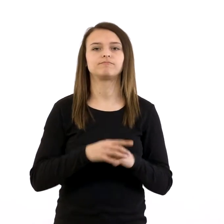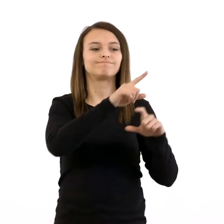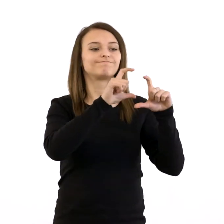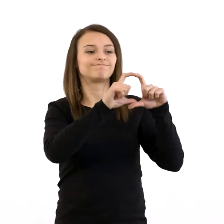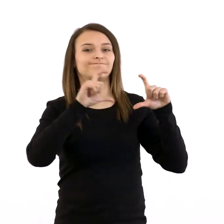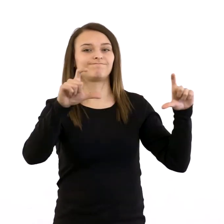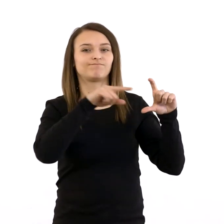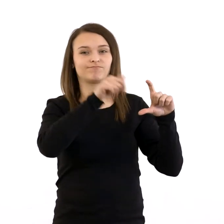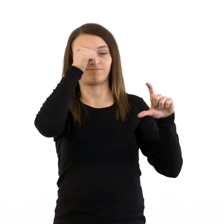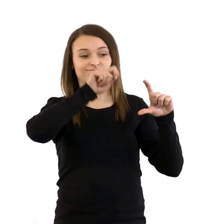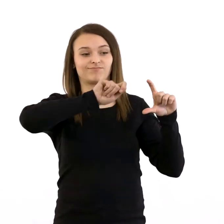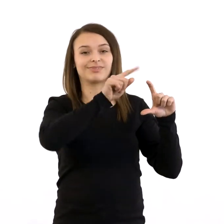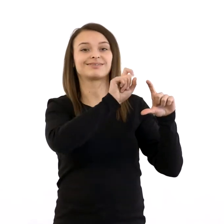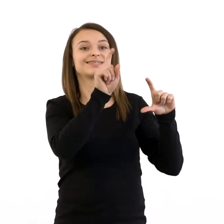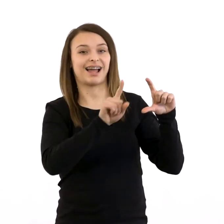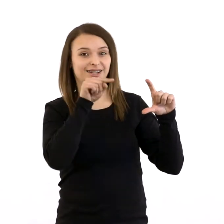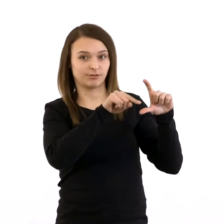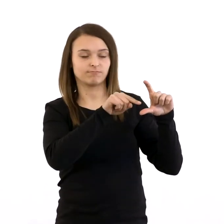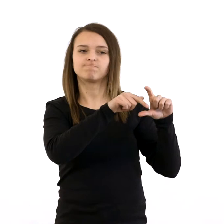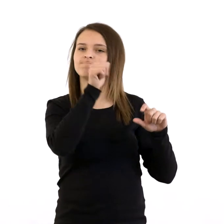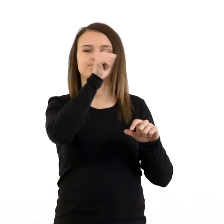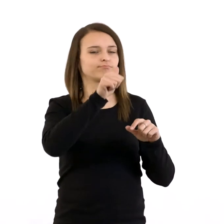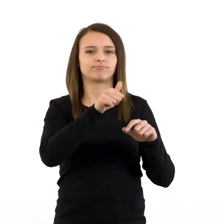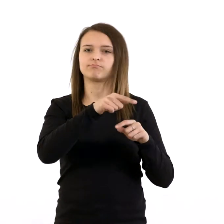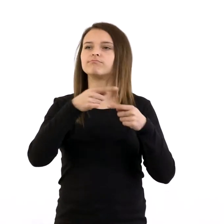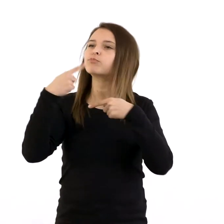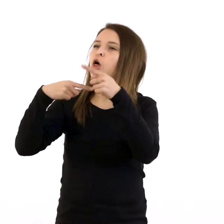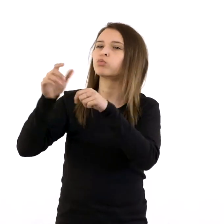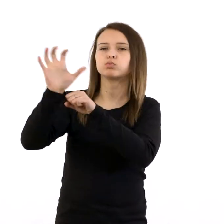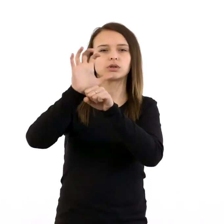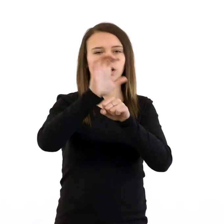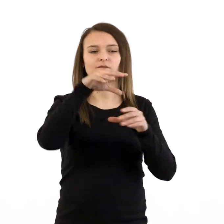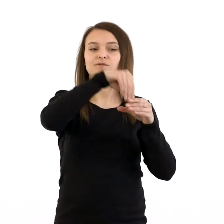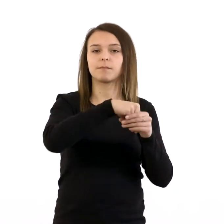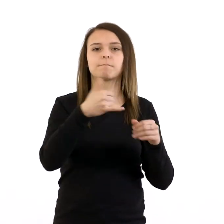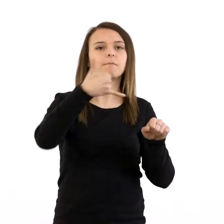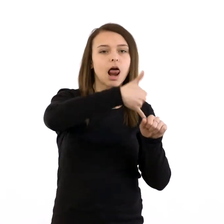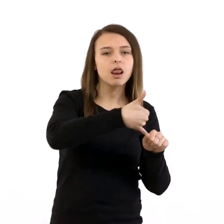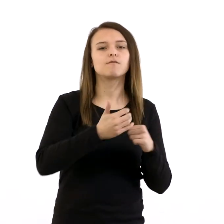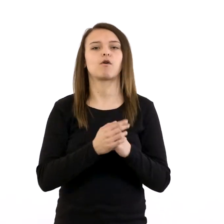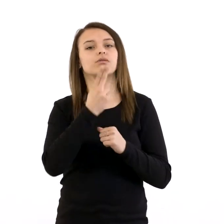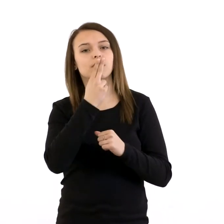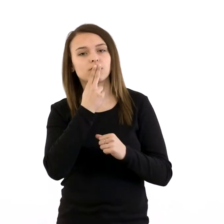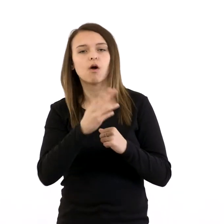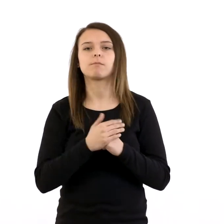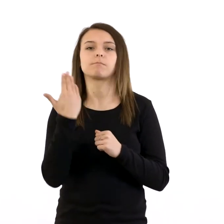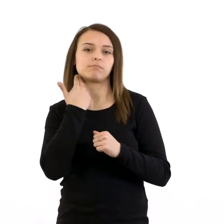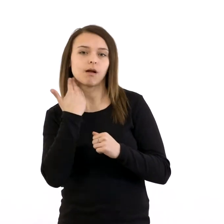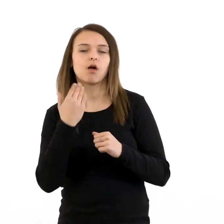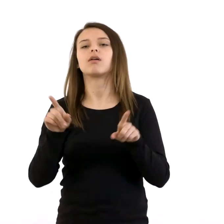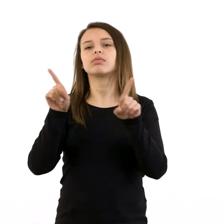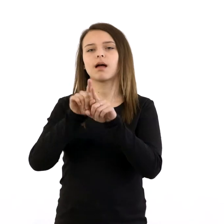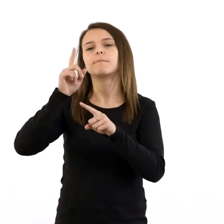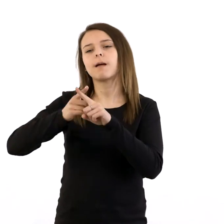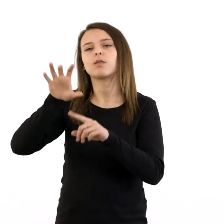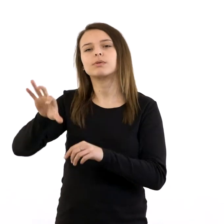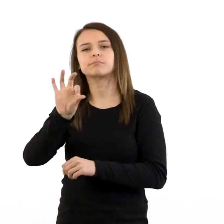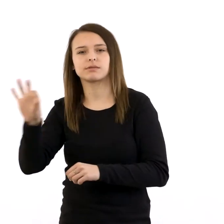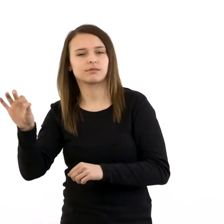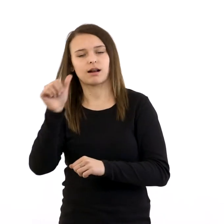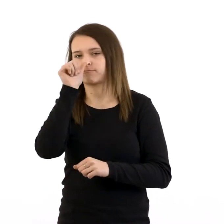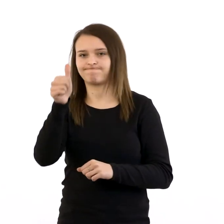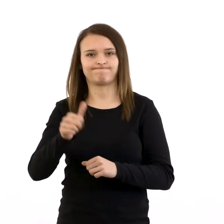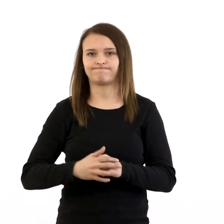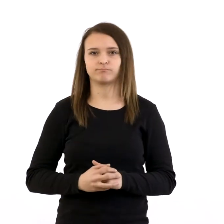Podmiot ubiegający się o nadanie statusu ZAZ nie może prowadzić działalności z obszaru produkcji paliwa, tytoniu, alkoholi i metali szlachetnych.